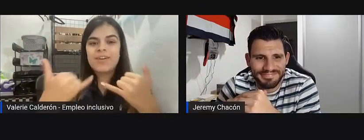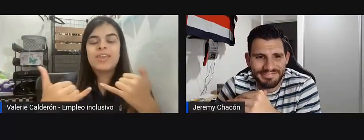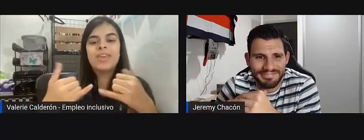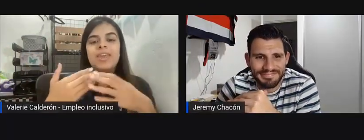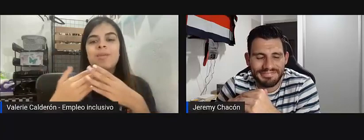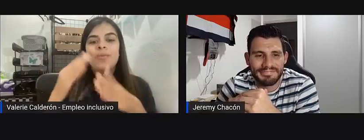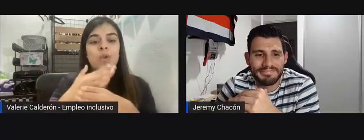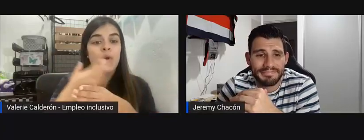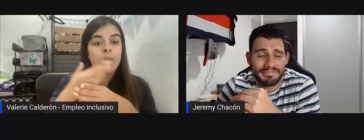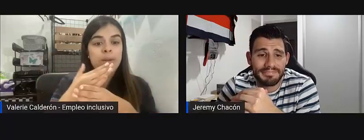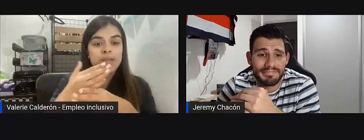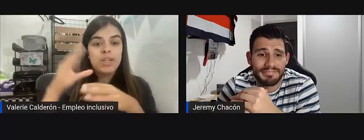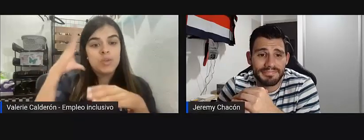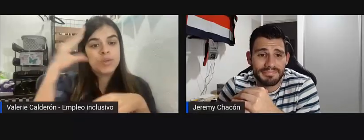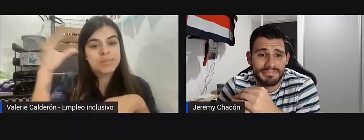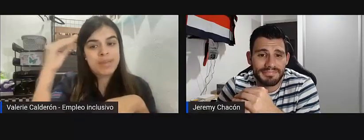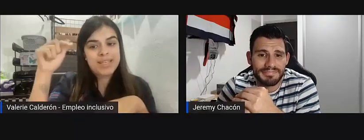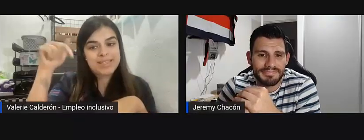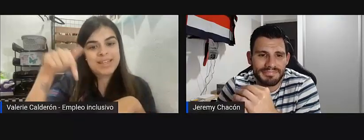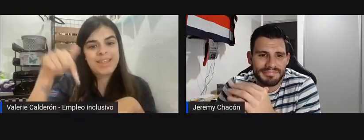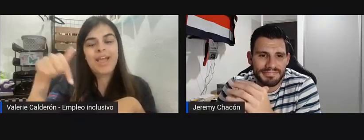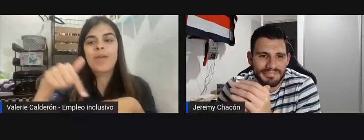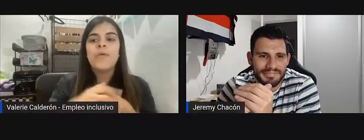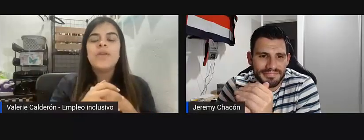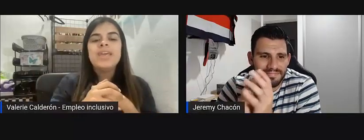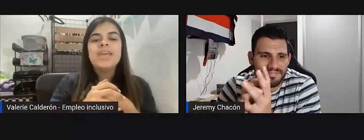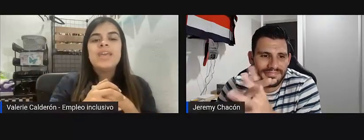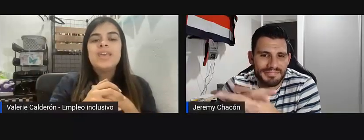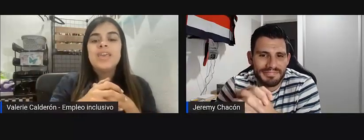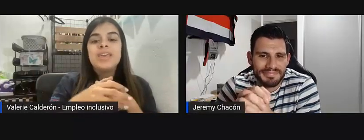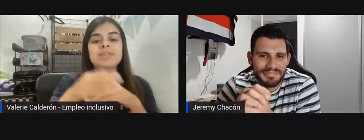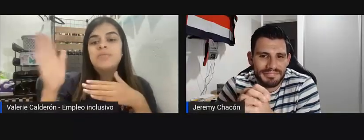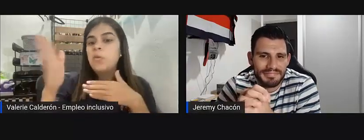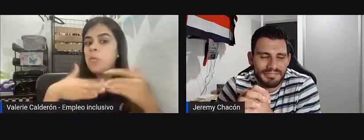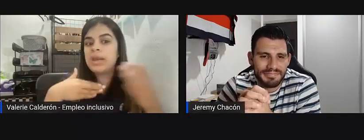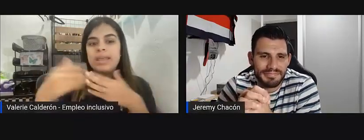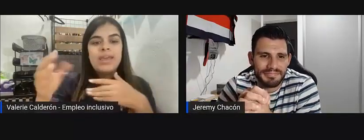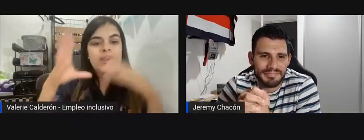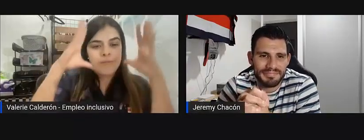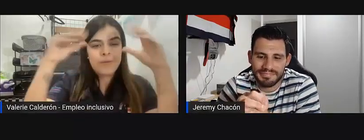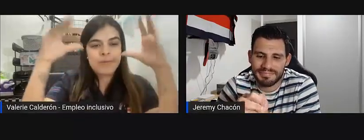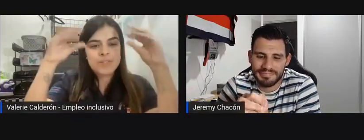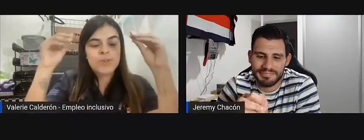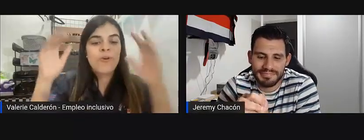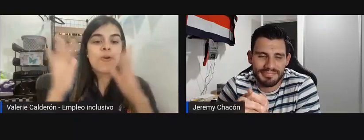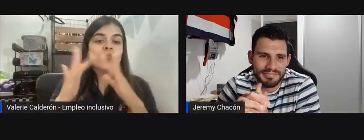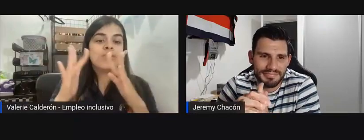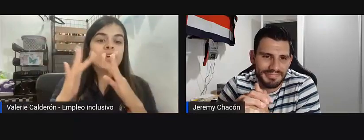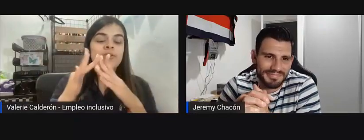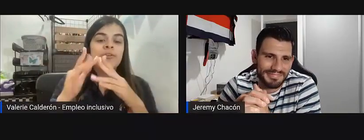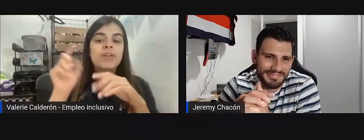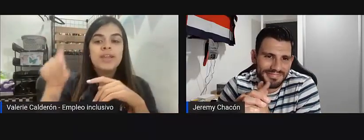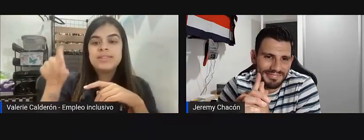estado aquí el poder compartir tu experiencia el día de hoy y cualquier información o contacto que